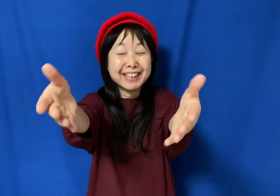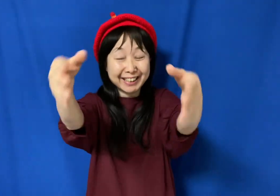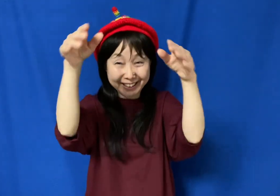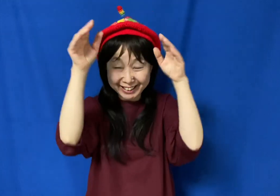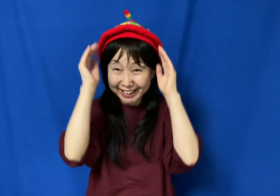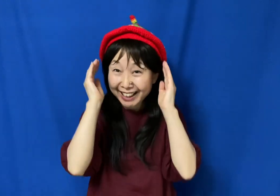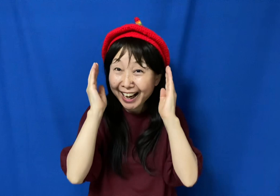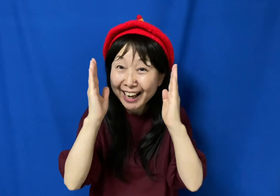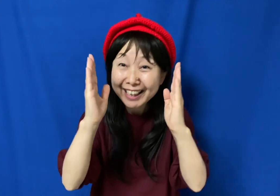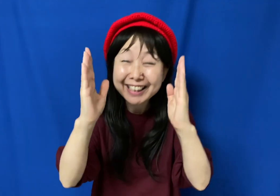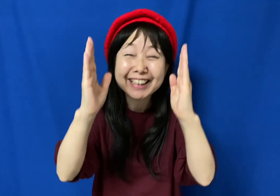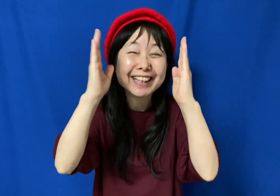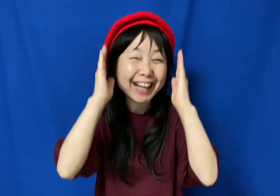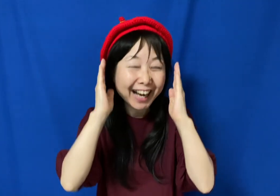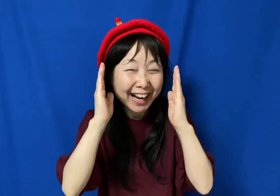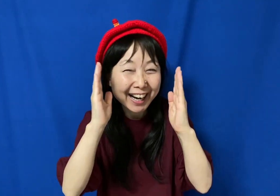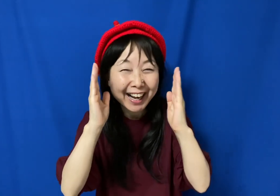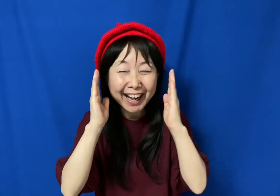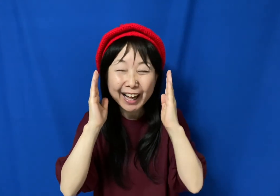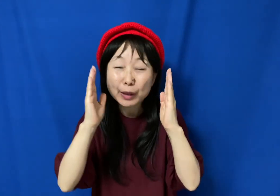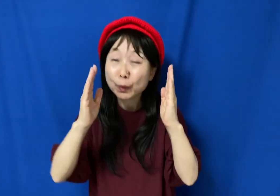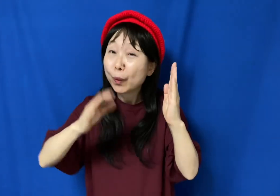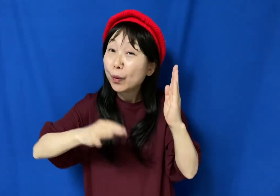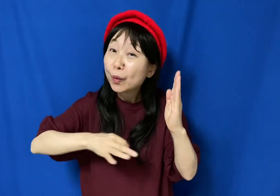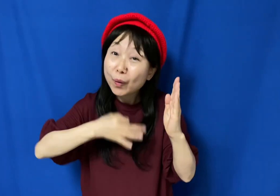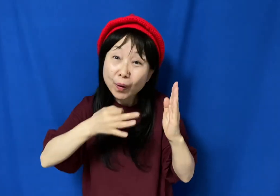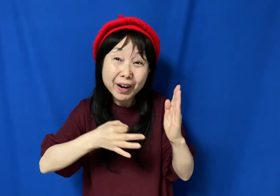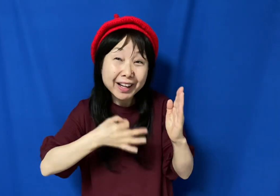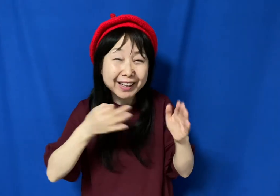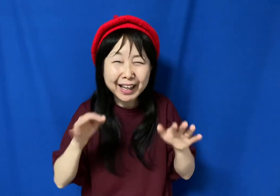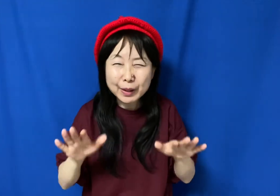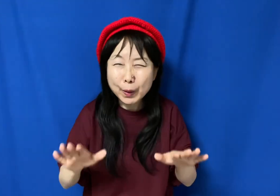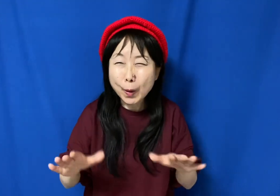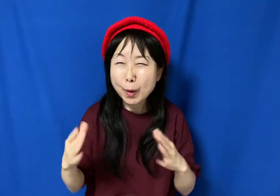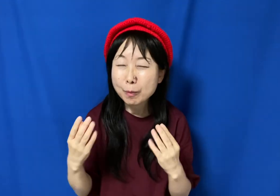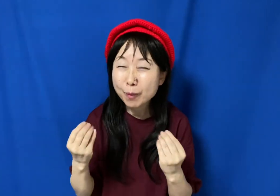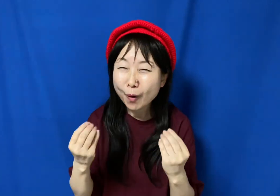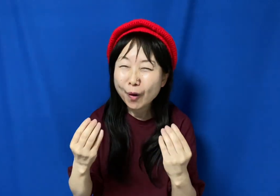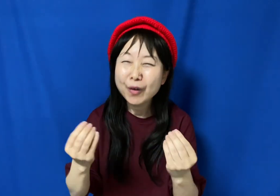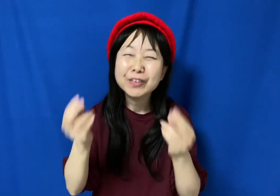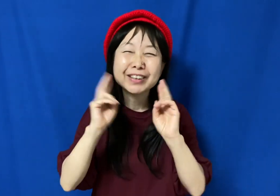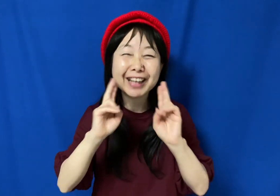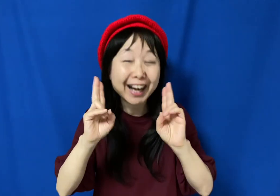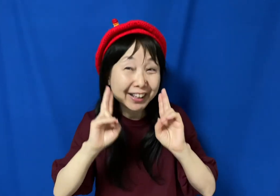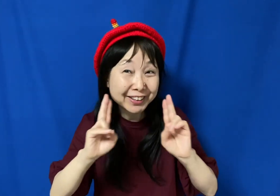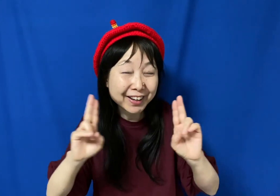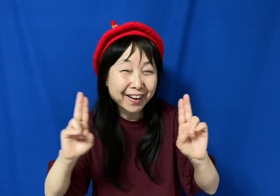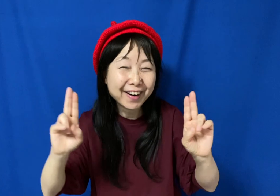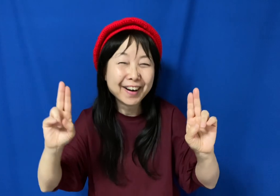ありったけの（手話：一生懸命） 声で 今日も 歌うよ